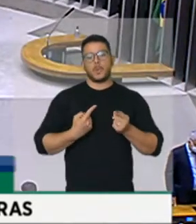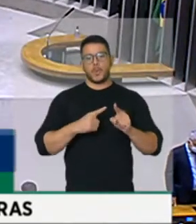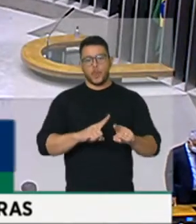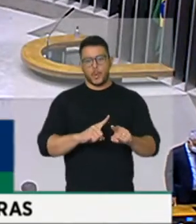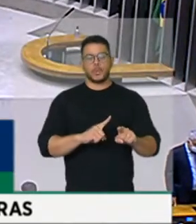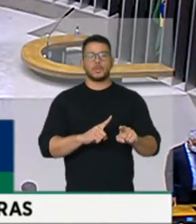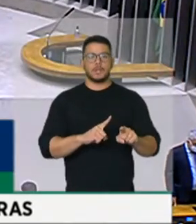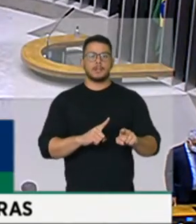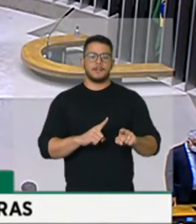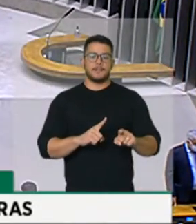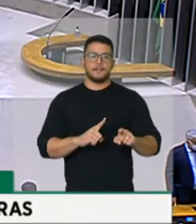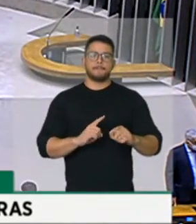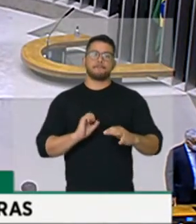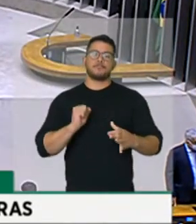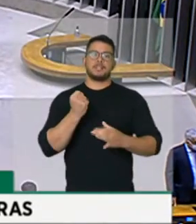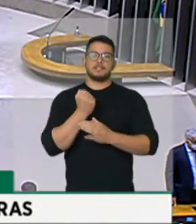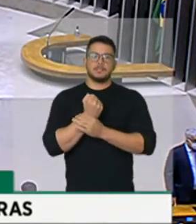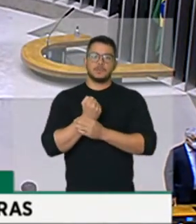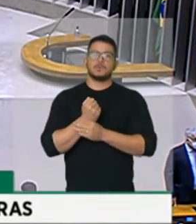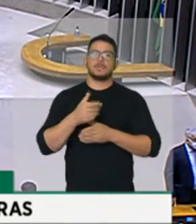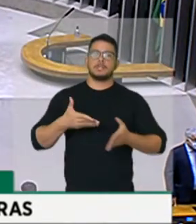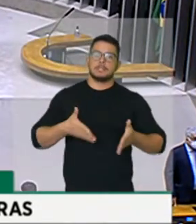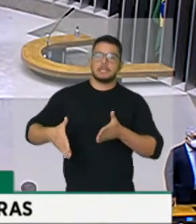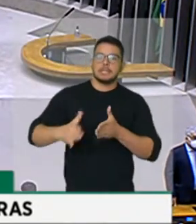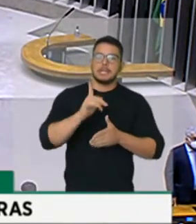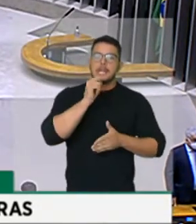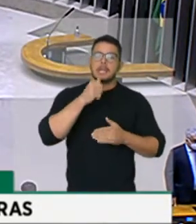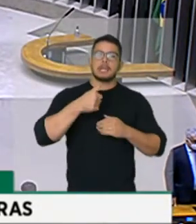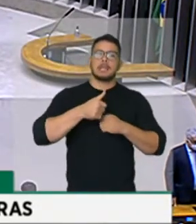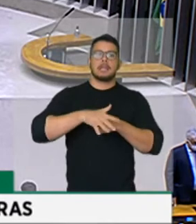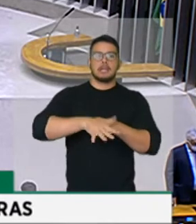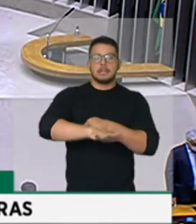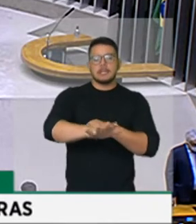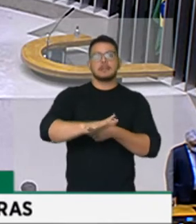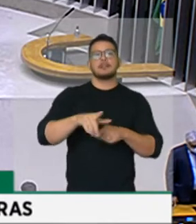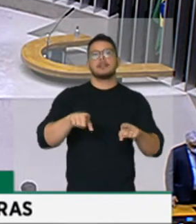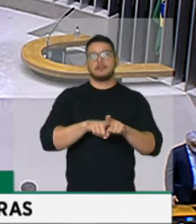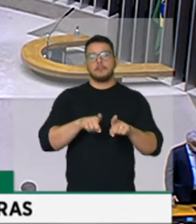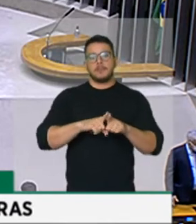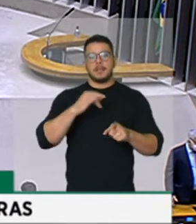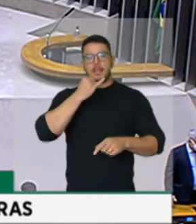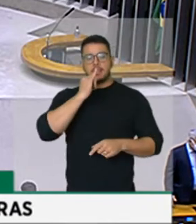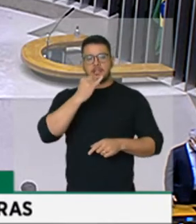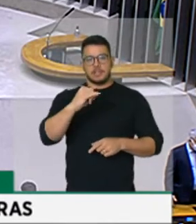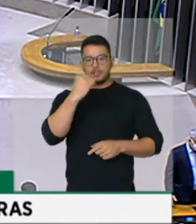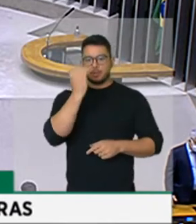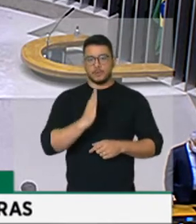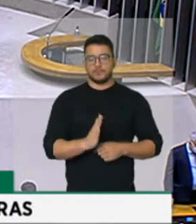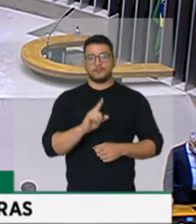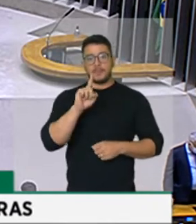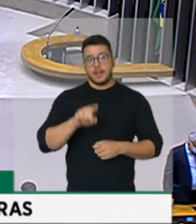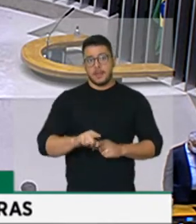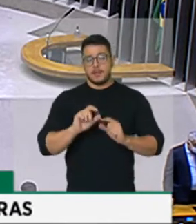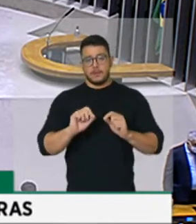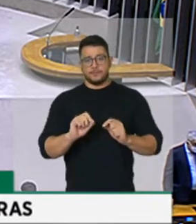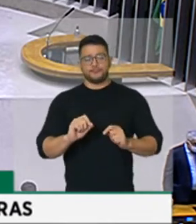LIBERADO PELA MESA. -- [DEP. IVAN VALENTE]: AGORA ABRIU. AGORA ABRIU, PRESIDENTE. BOM, SR. PRESIDENTE, O PSOL VOTA NÃO A ESSE PROJETO, É UM PROJETO